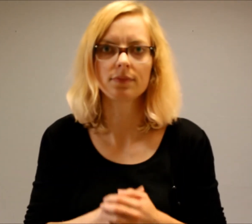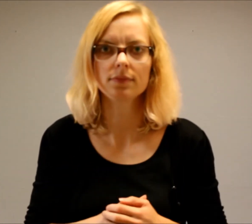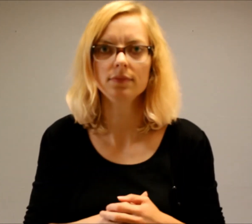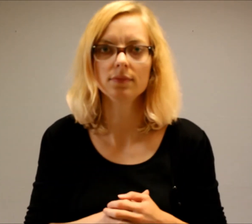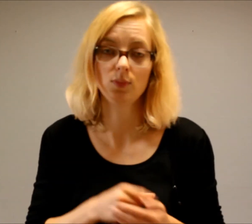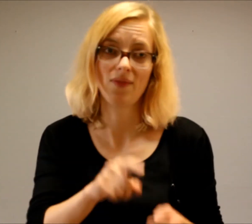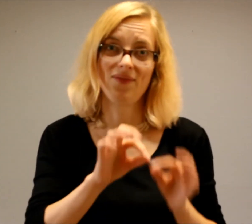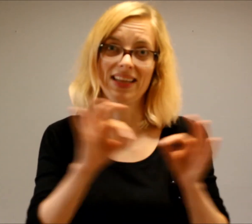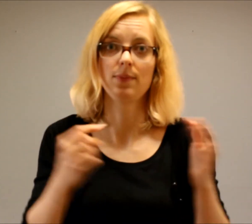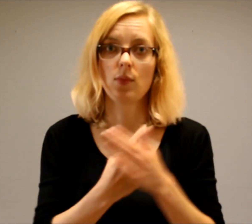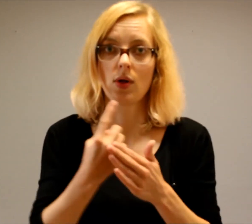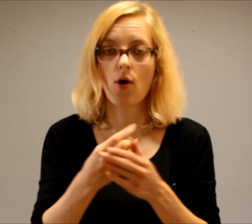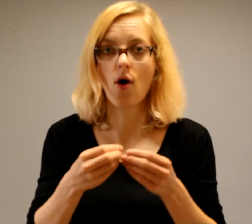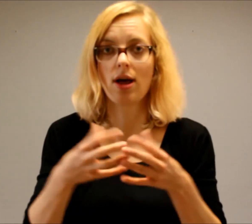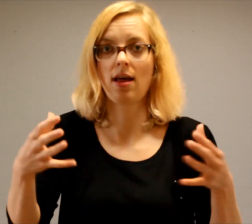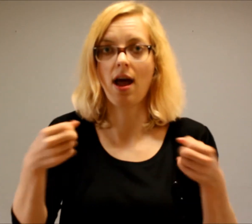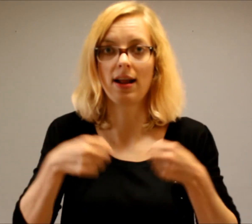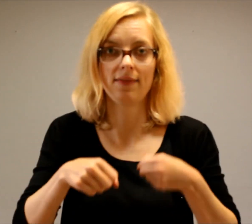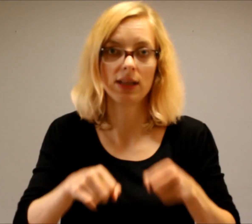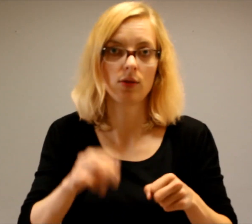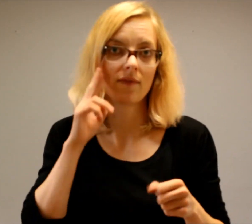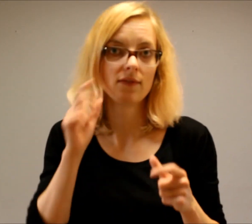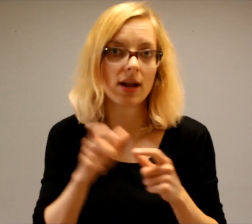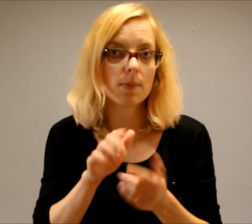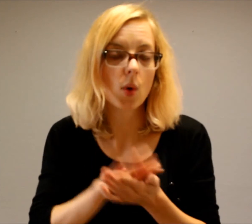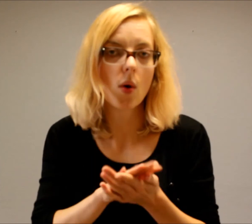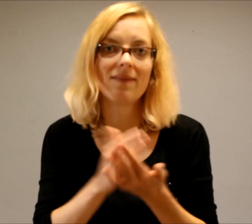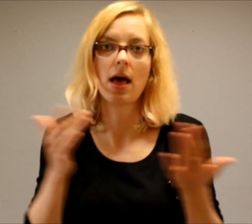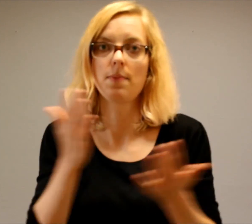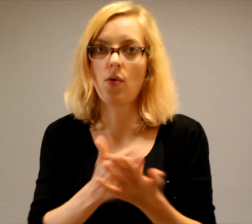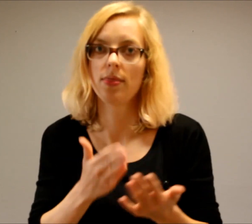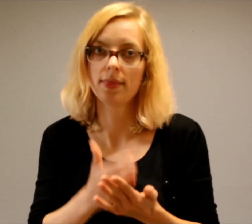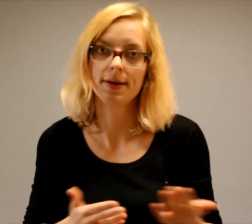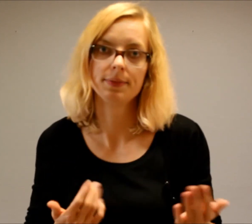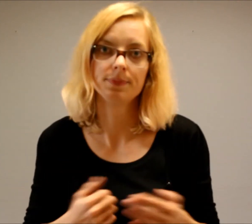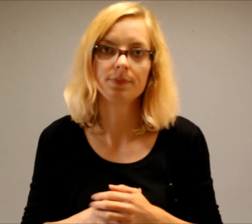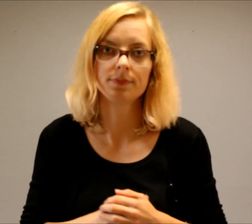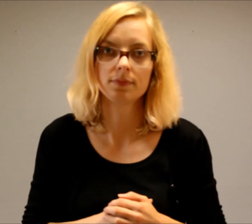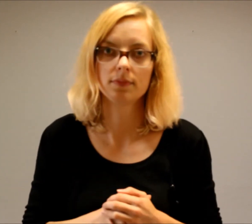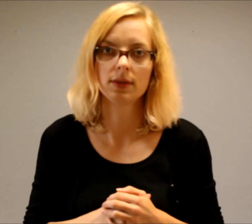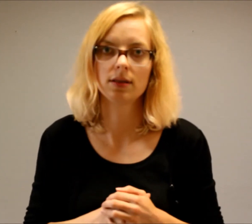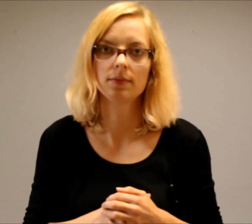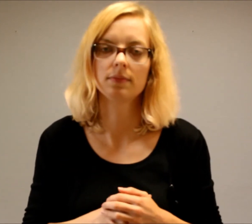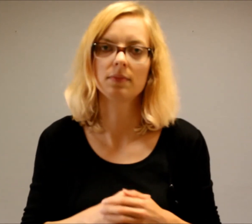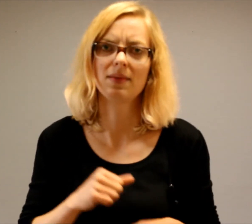Dette er en flott mulighet til å øke aktivitetene i døveforeningen på flere måter.